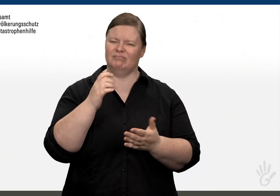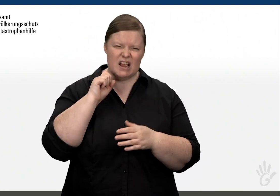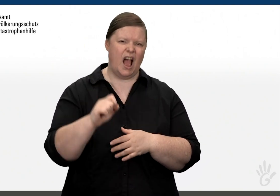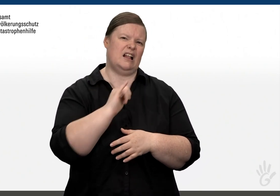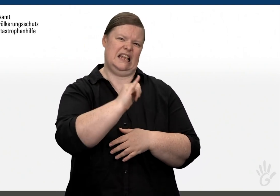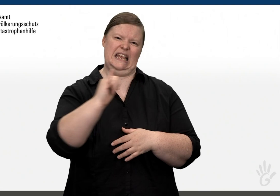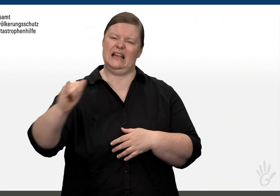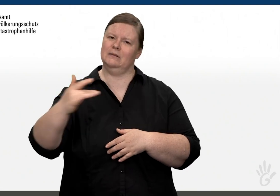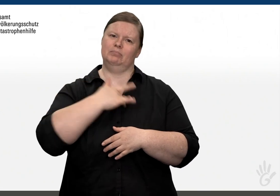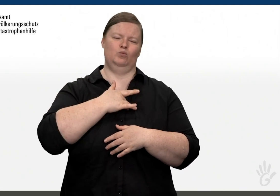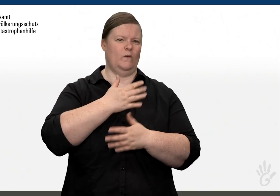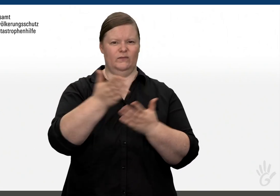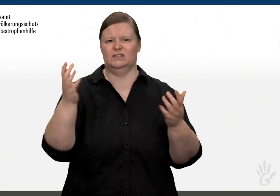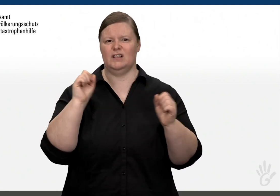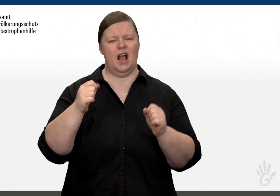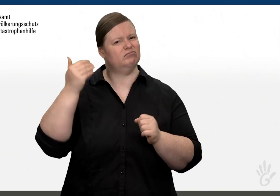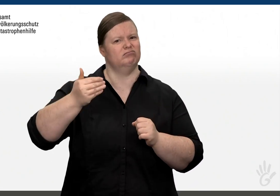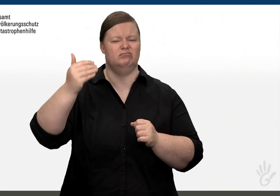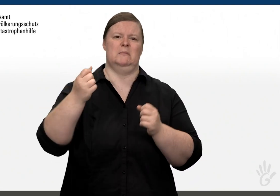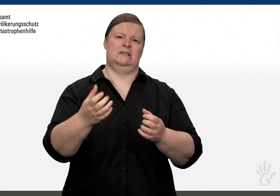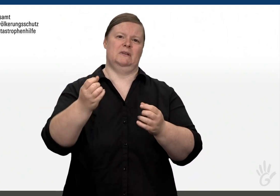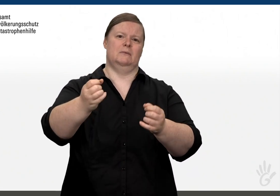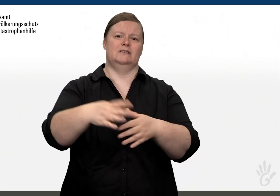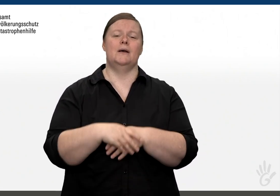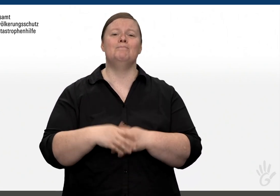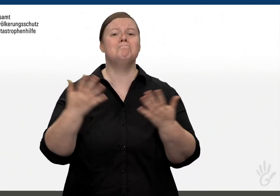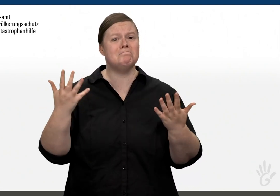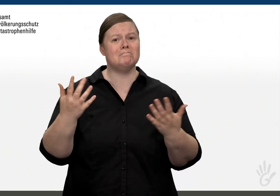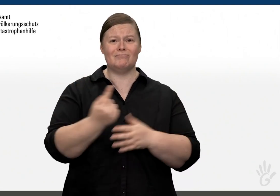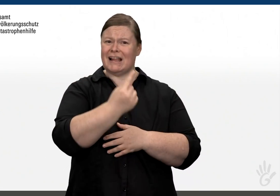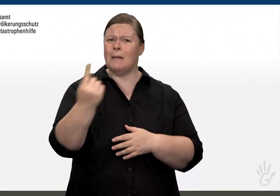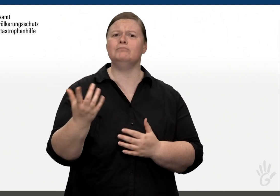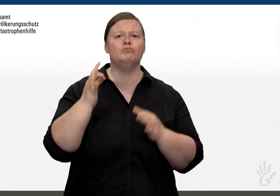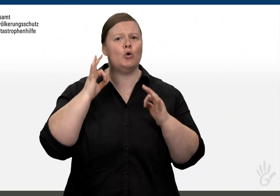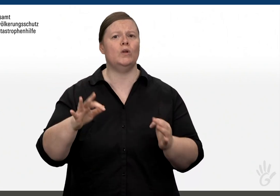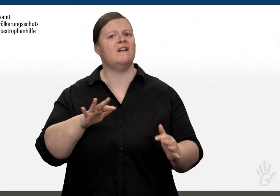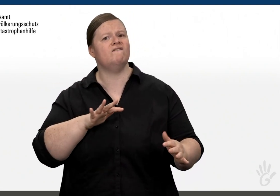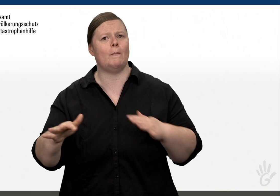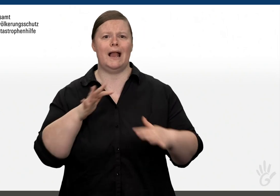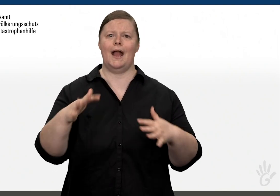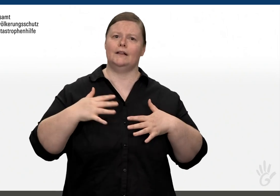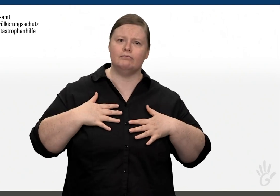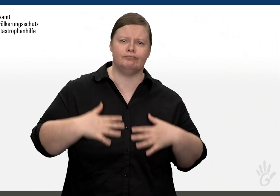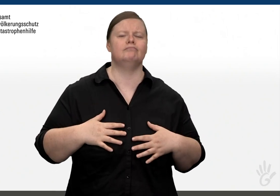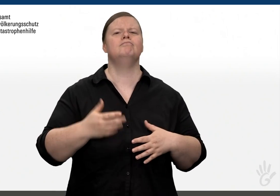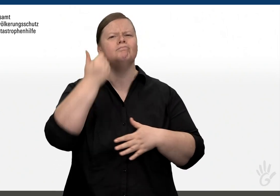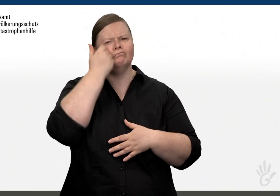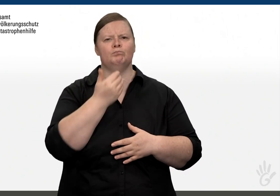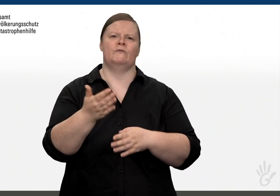Treffen kann es jeden. Um persönlich gut vorbereitet zu sein, schauen Sie sich bitte